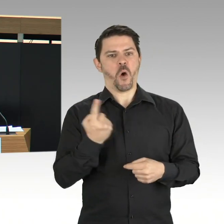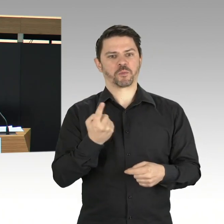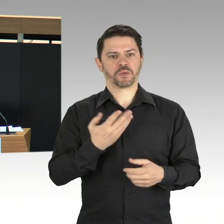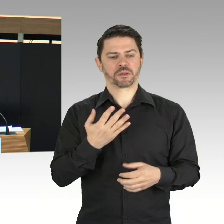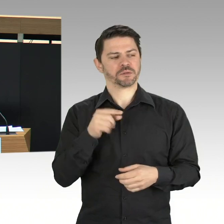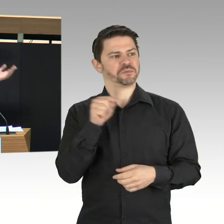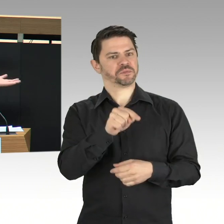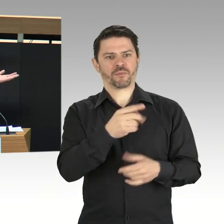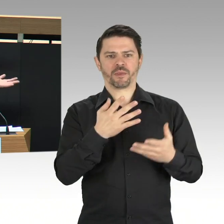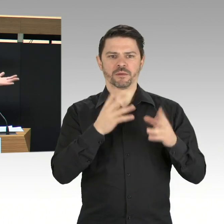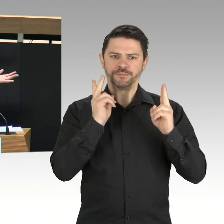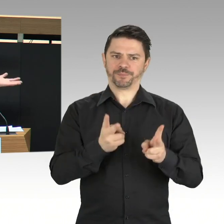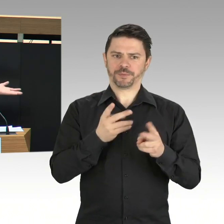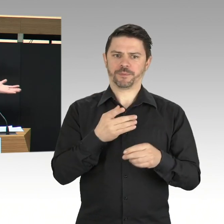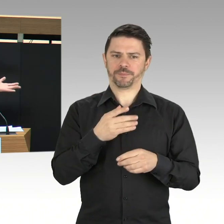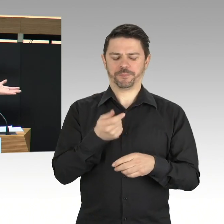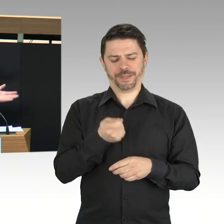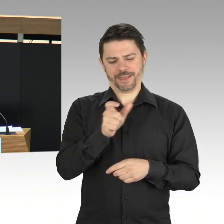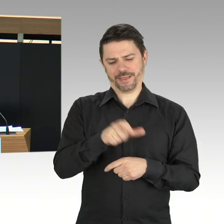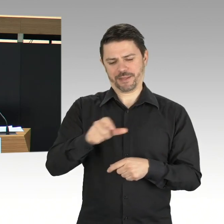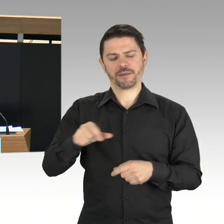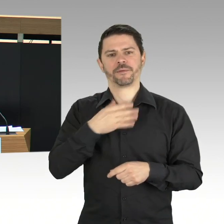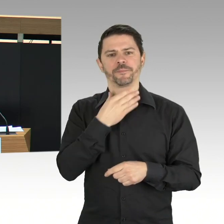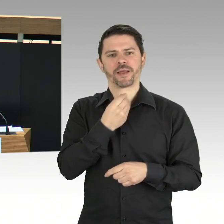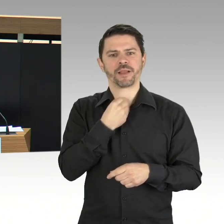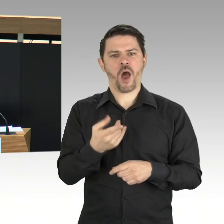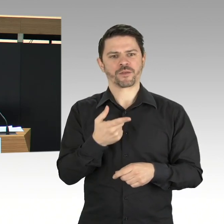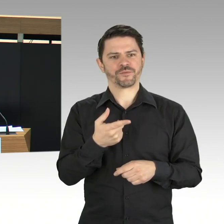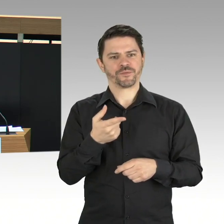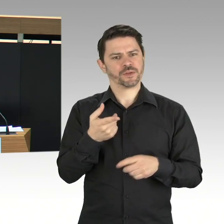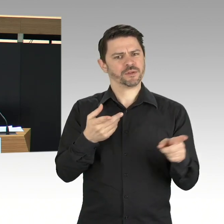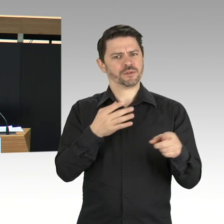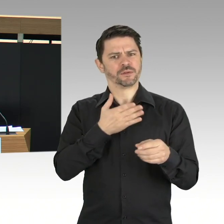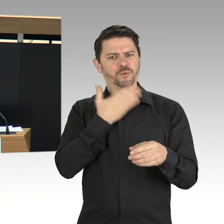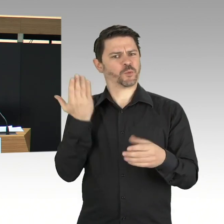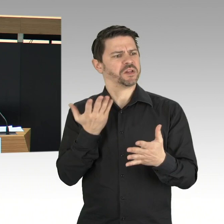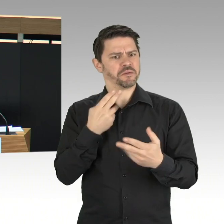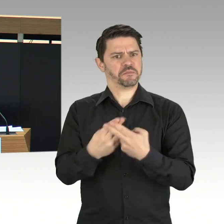müsste doch der Neubau in den letzten Jahren hier super geklappt haben. Aber das Gegenteil ist doch der Fall, meine Damen und Herren.